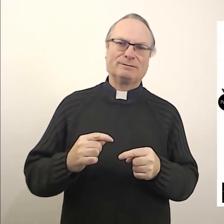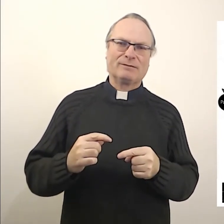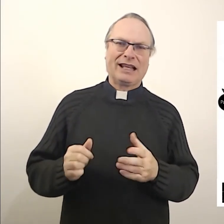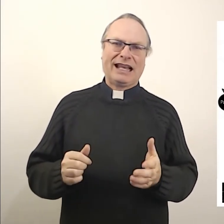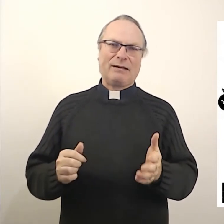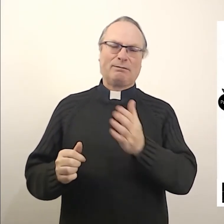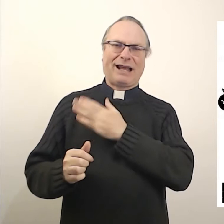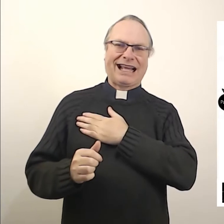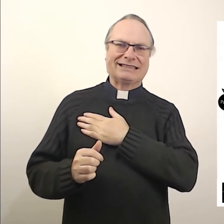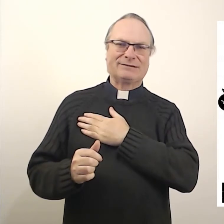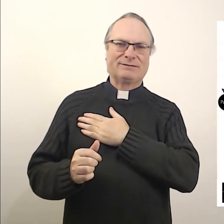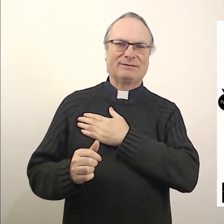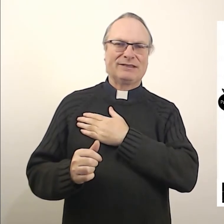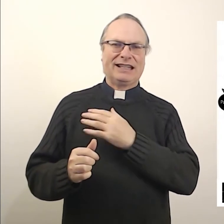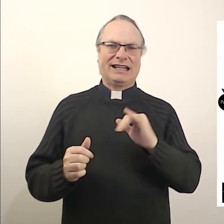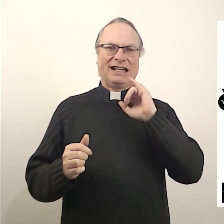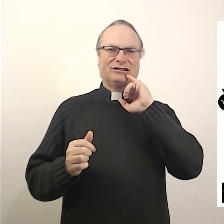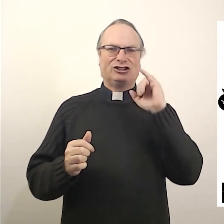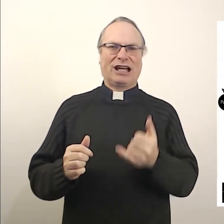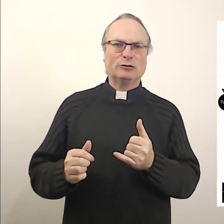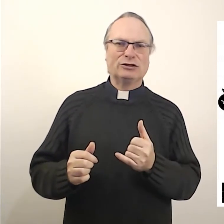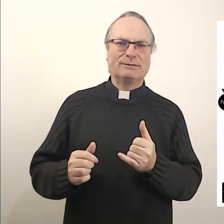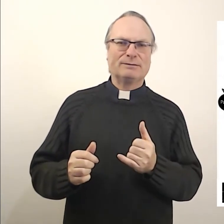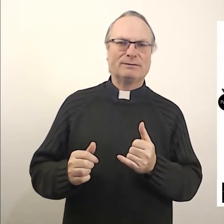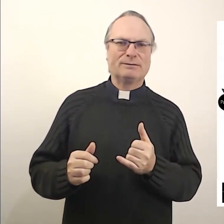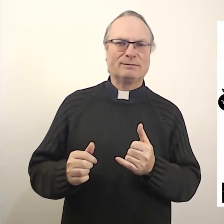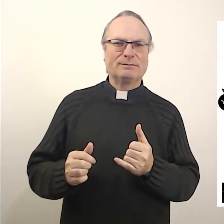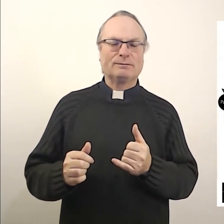paresse, jalousie,